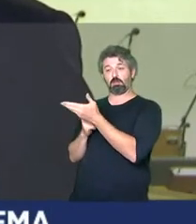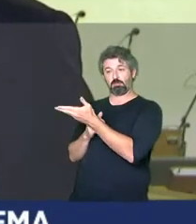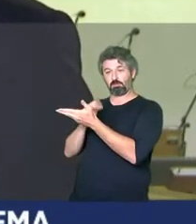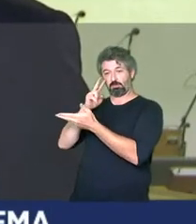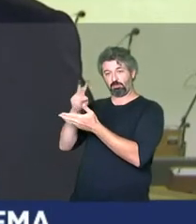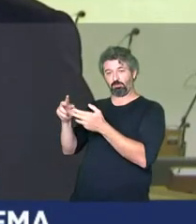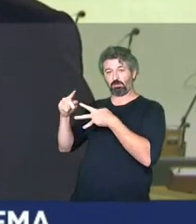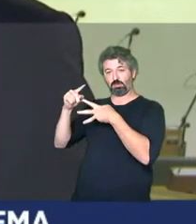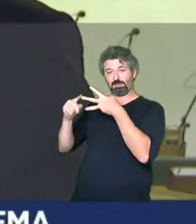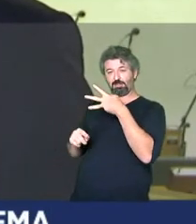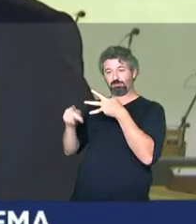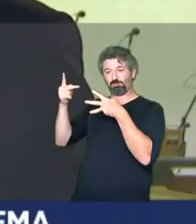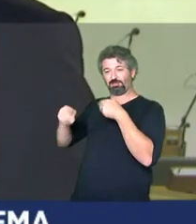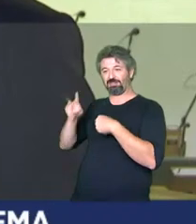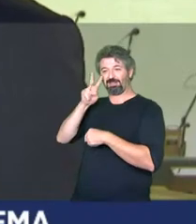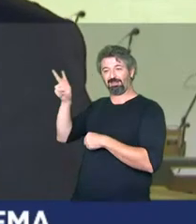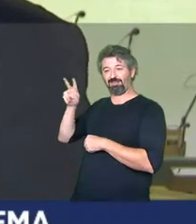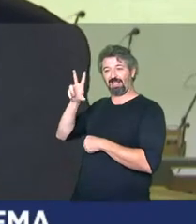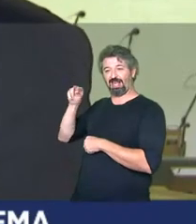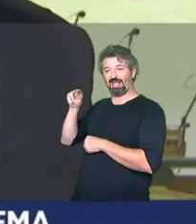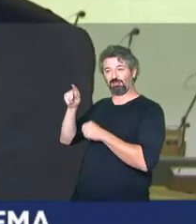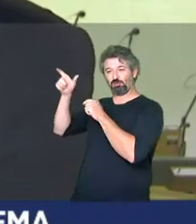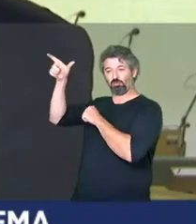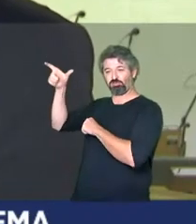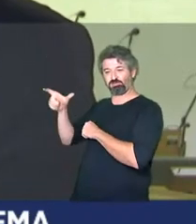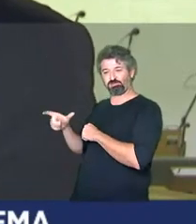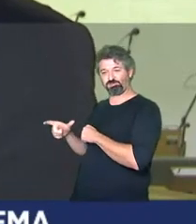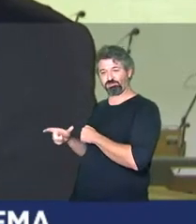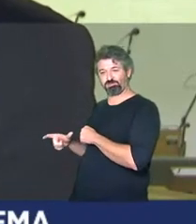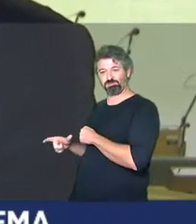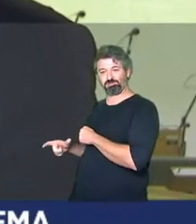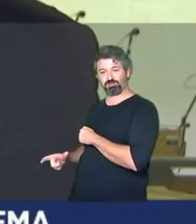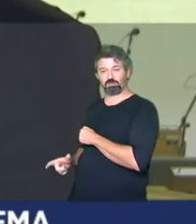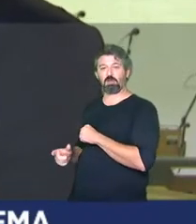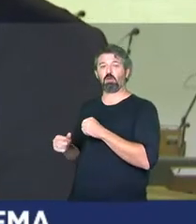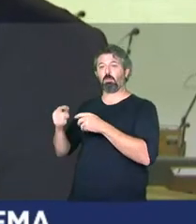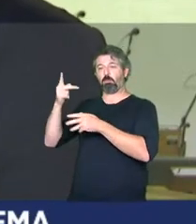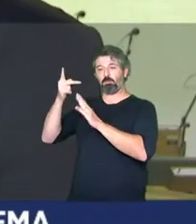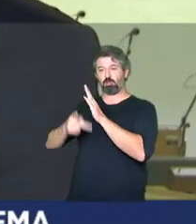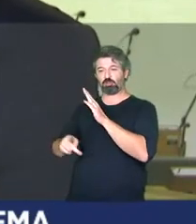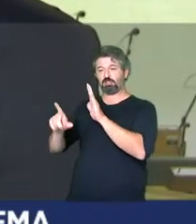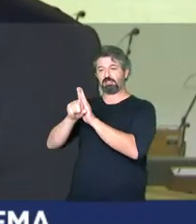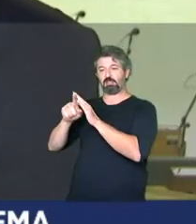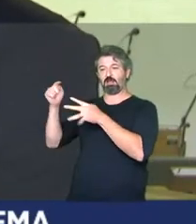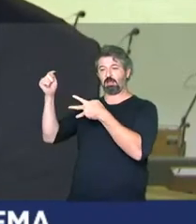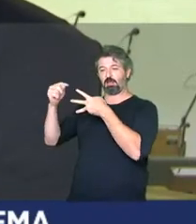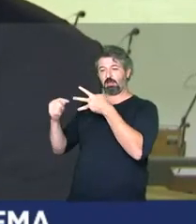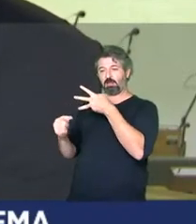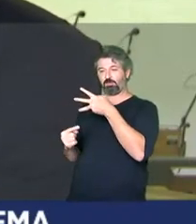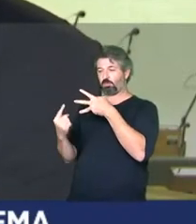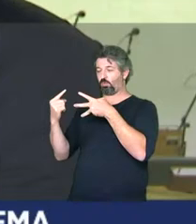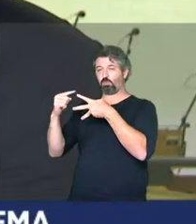OS TRÊS PROJETOS QUE FORAM APROVADOS NESTA SESSÃO PLENÁ RIA... DA CÂMARA DOS DEPUTADOS. UM PROJETO QUE